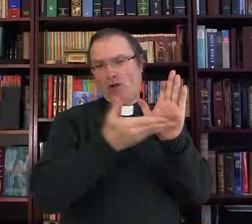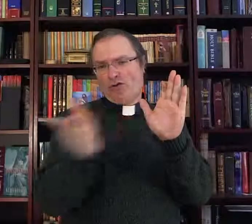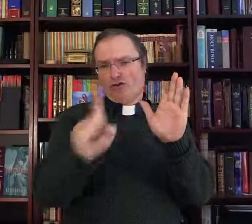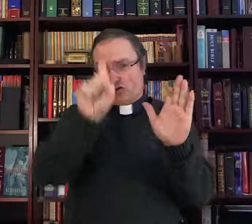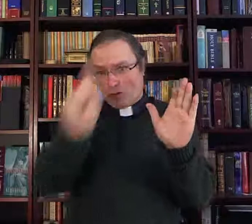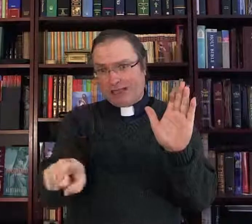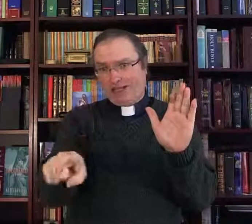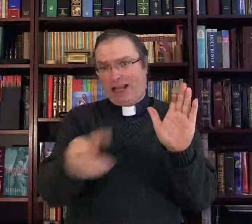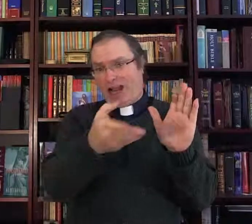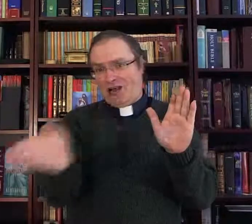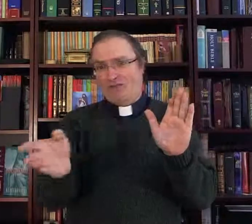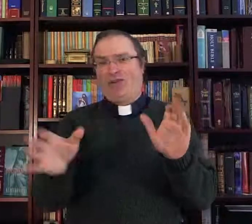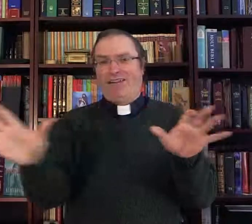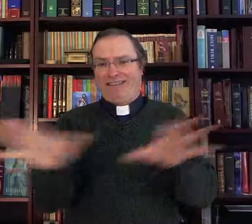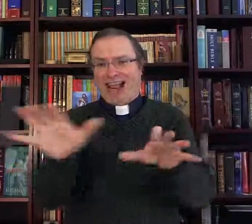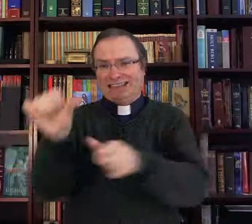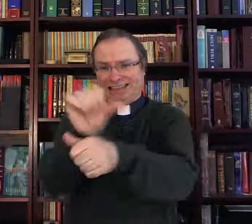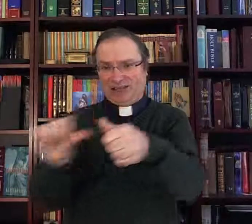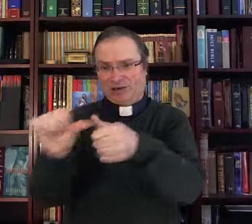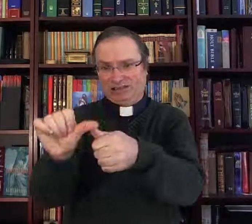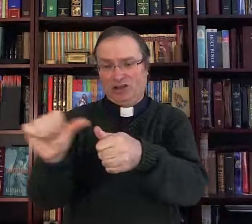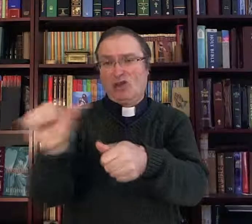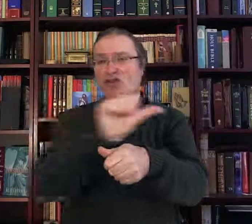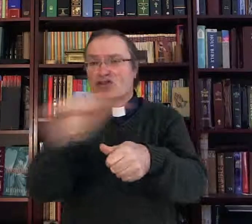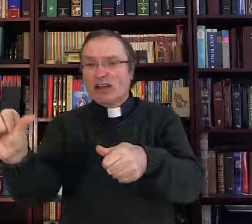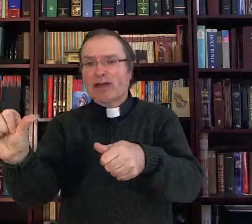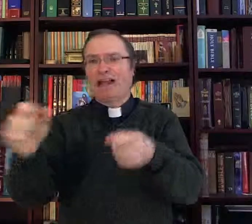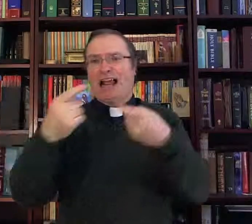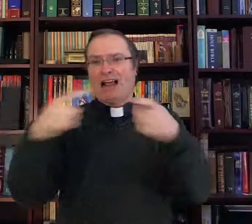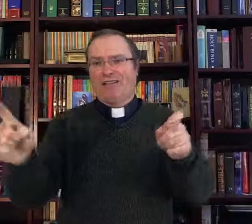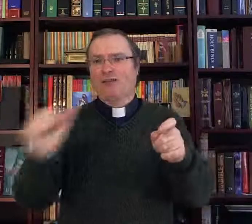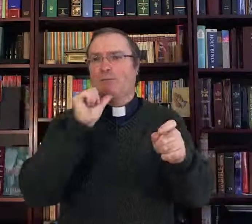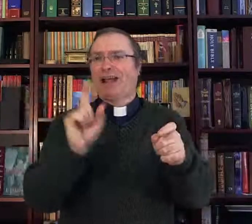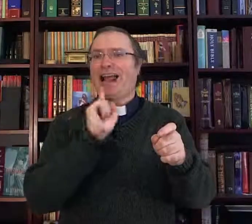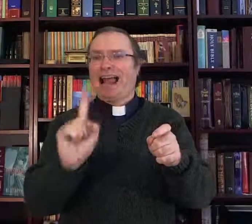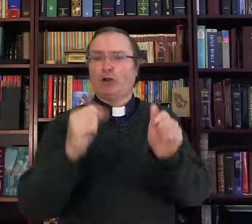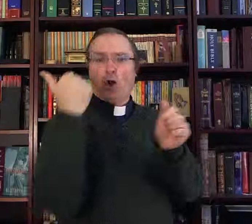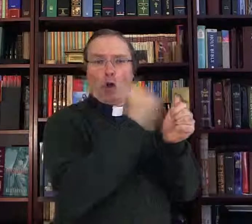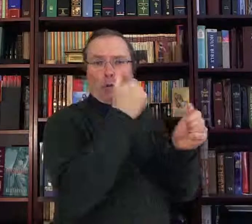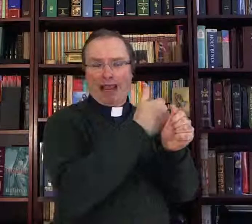vous obligent à vous faire circoncire uniquement afin de ne pas être eux-mêmes